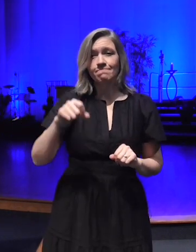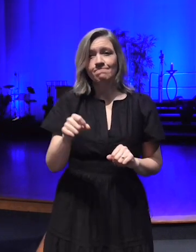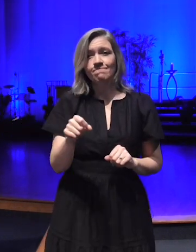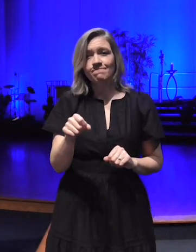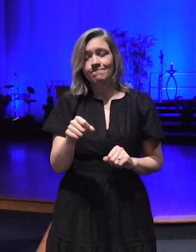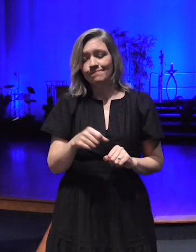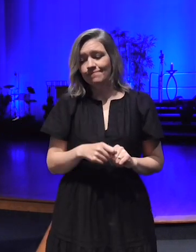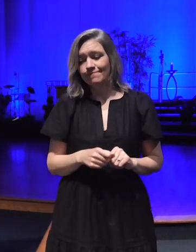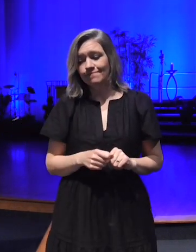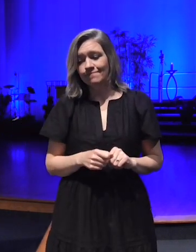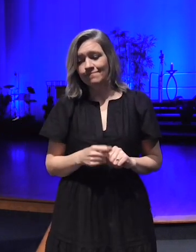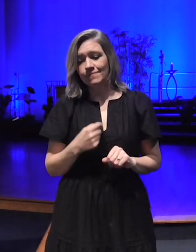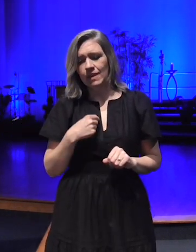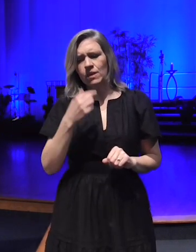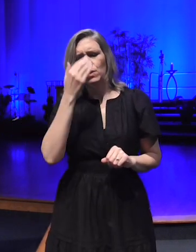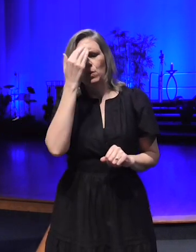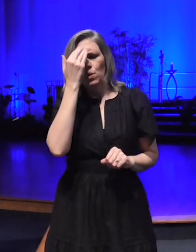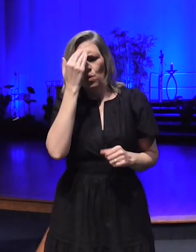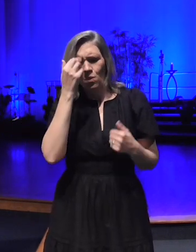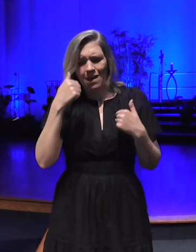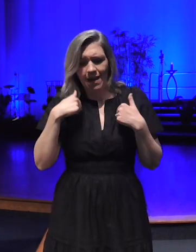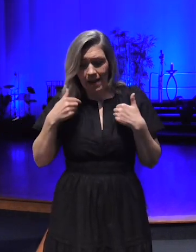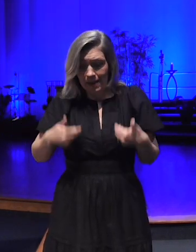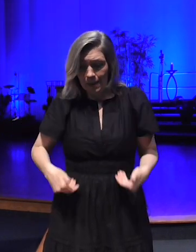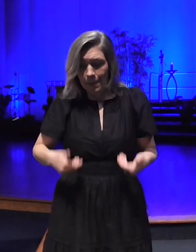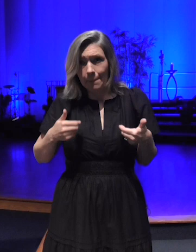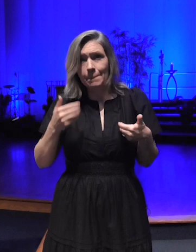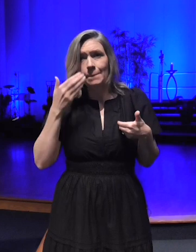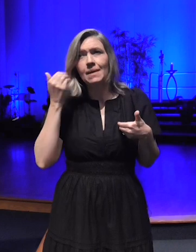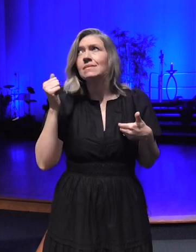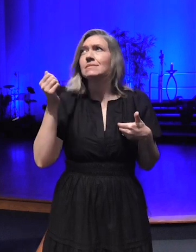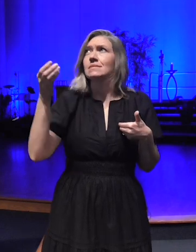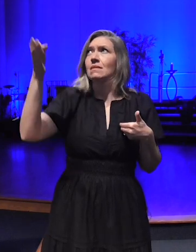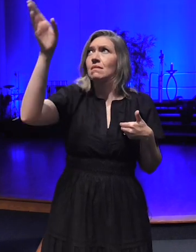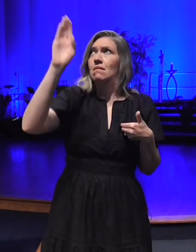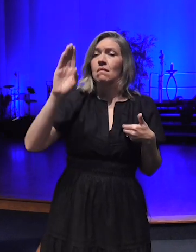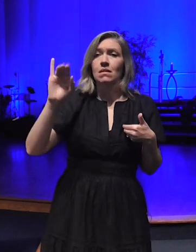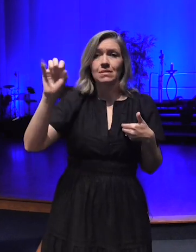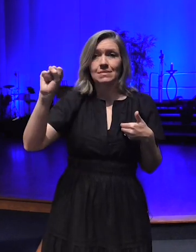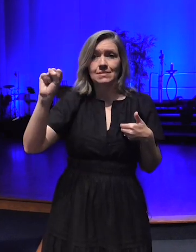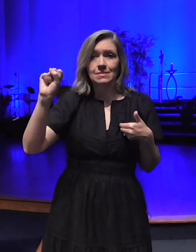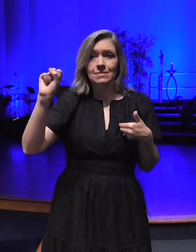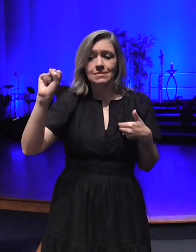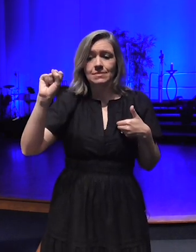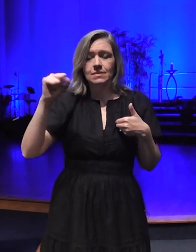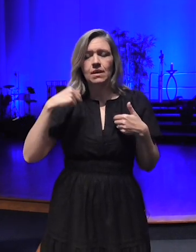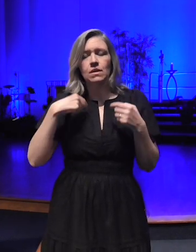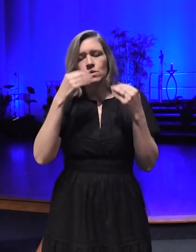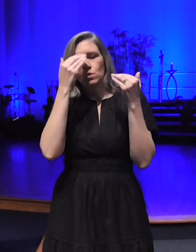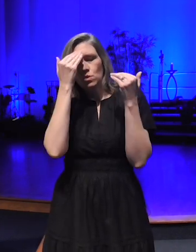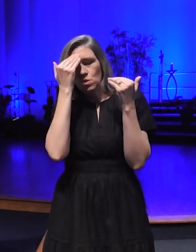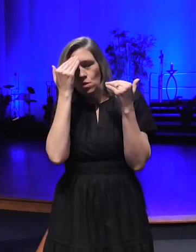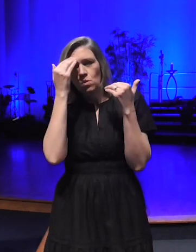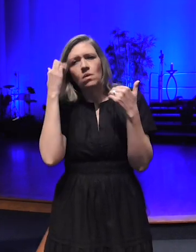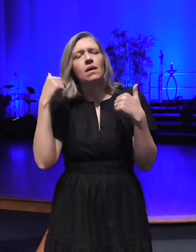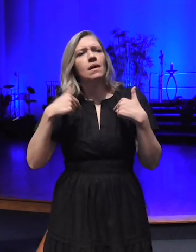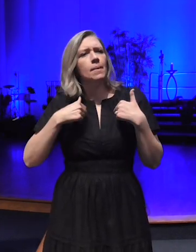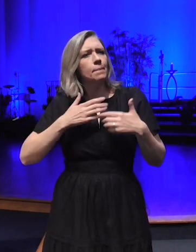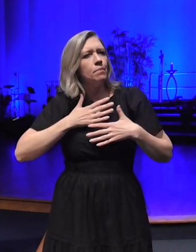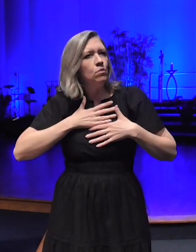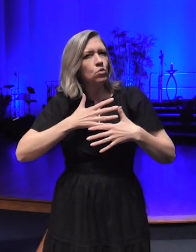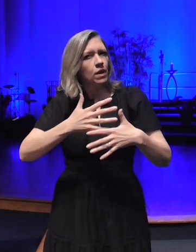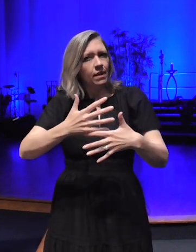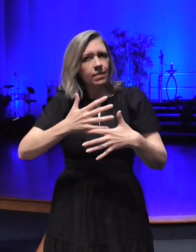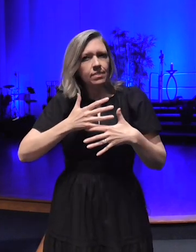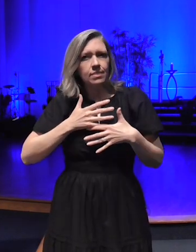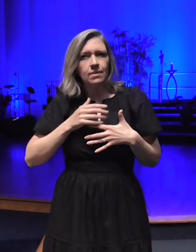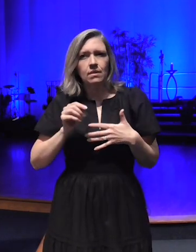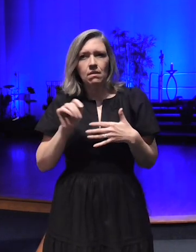soy porque Dios es. Sé que soy el aliento del espíritu Sé que la Divinidad